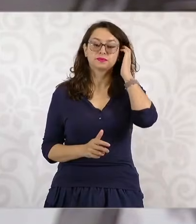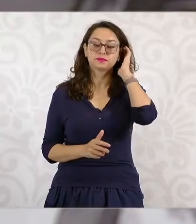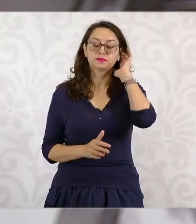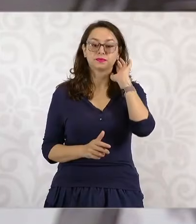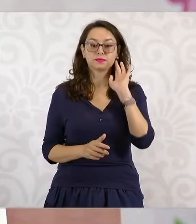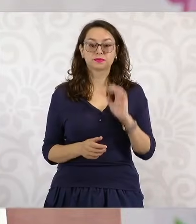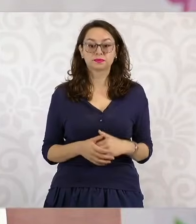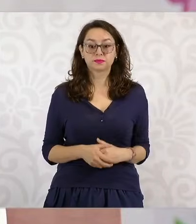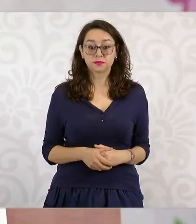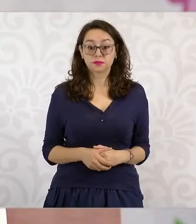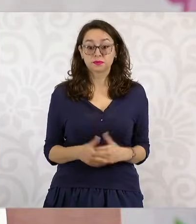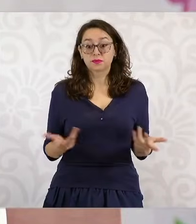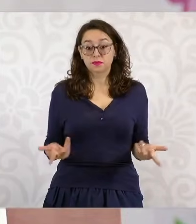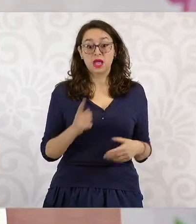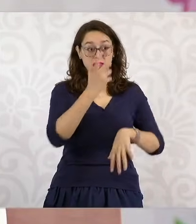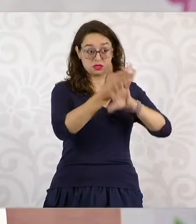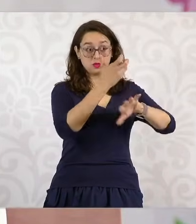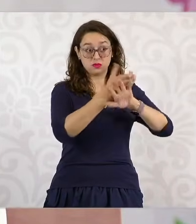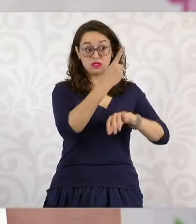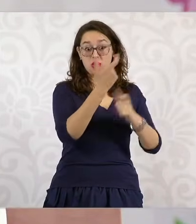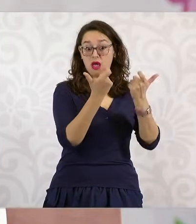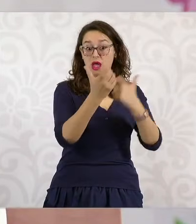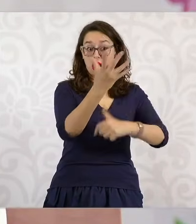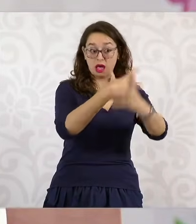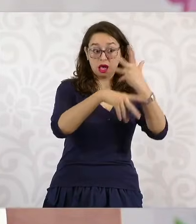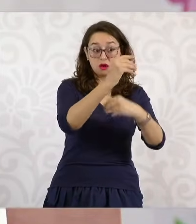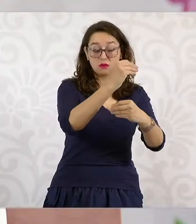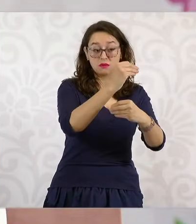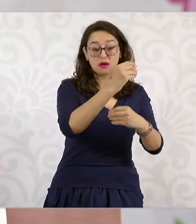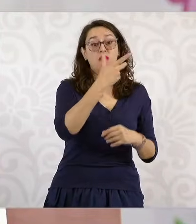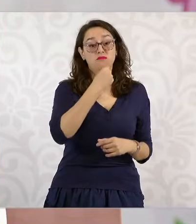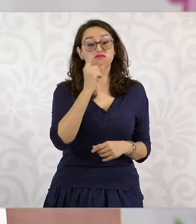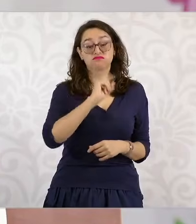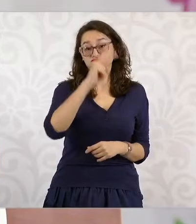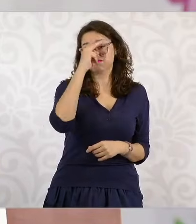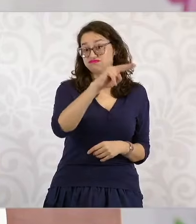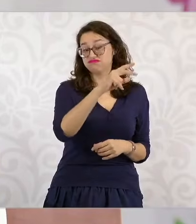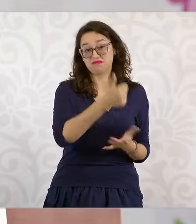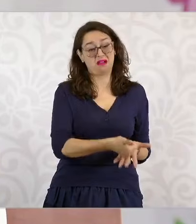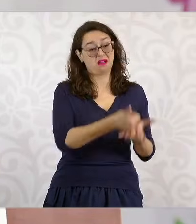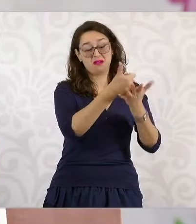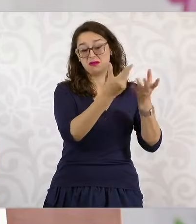a la economía de los Estados Unidos. Eso nos lo va a platicar Ana Valdés, que ya ha estado